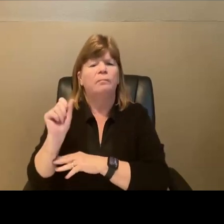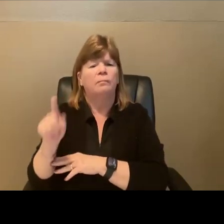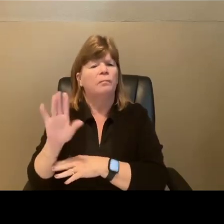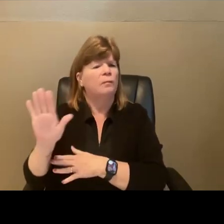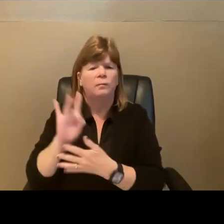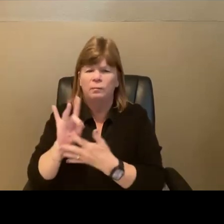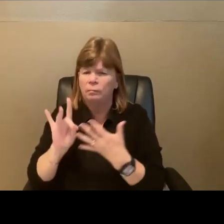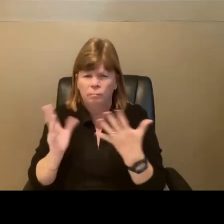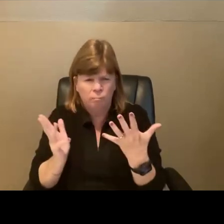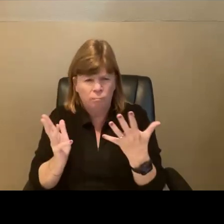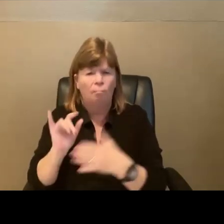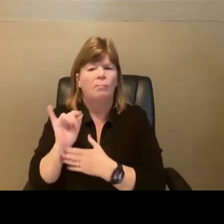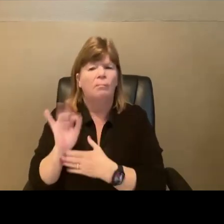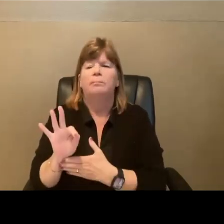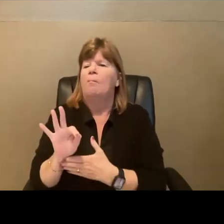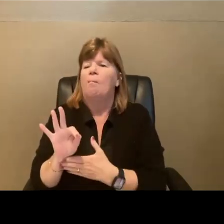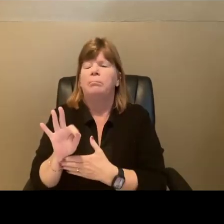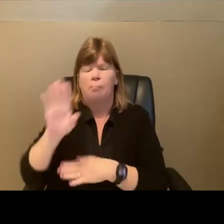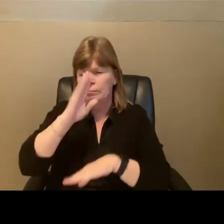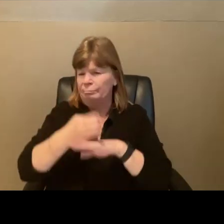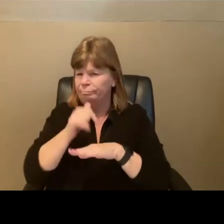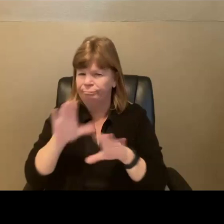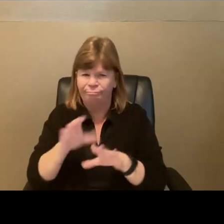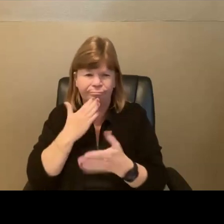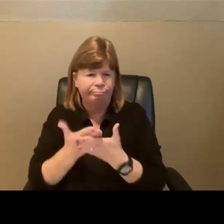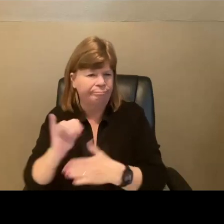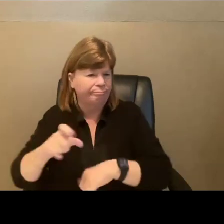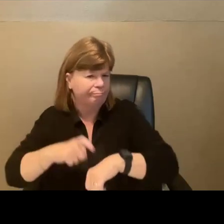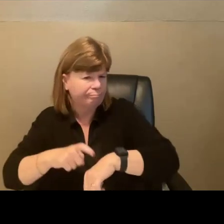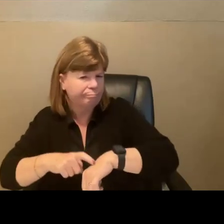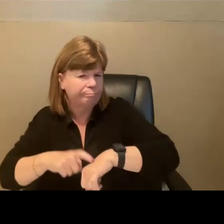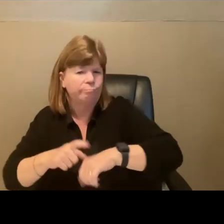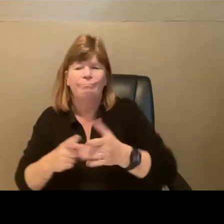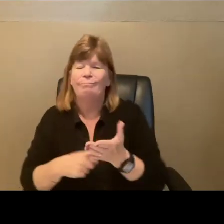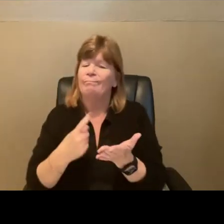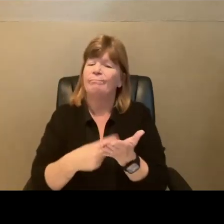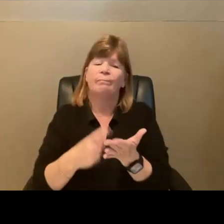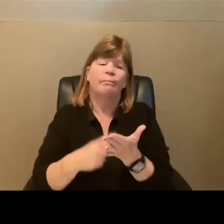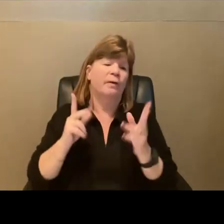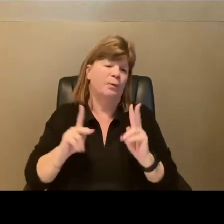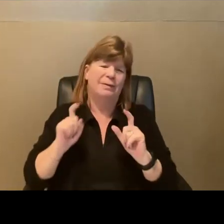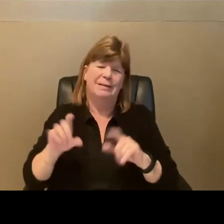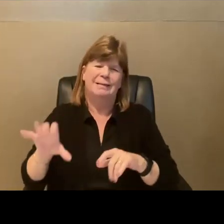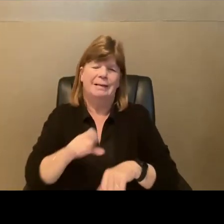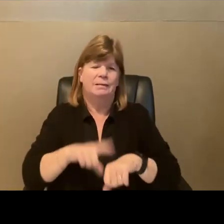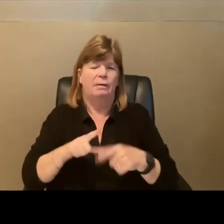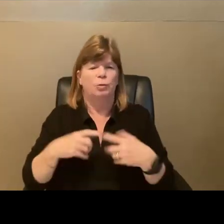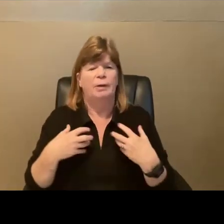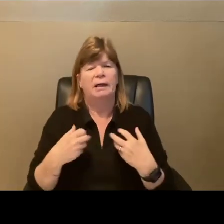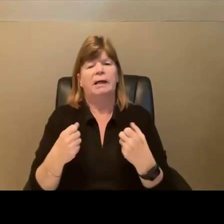Si a su hijo no le iba bien en ese momento en particular. A veces la gente necesita tiempo para sanar, para volver